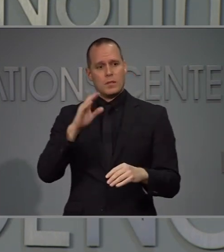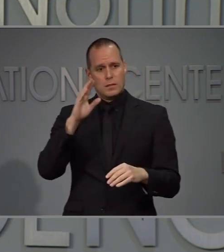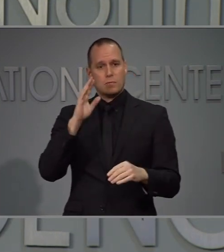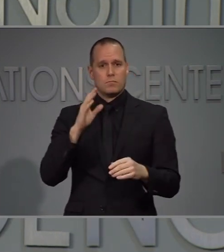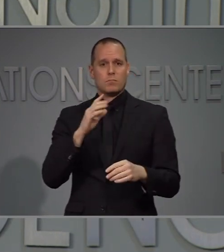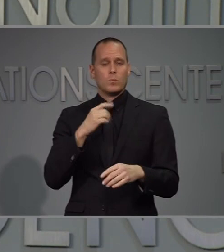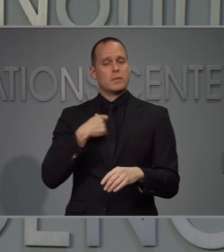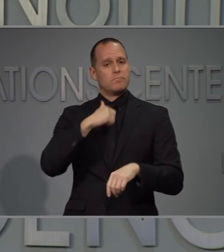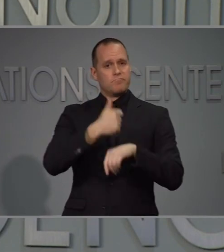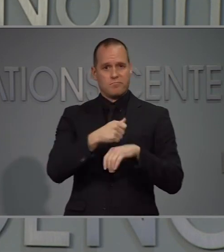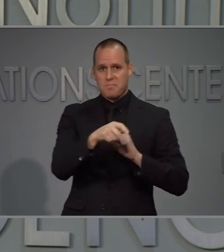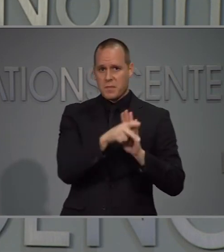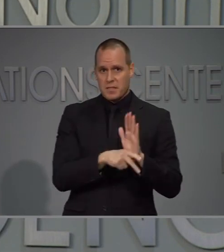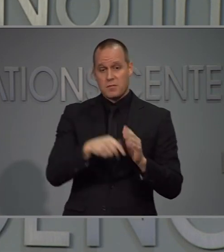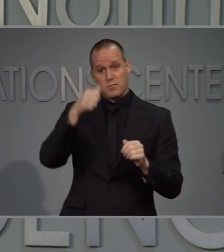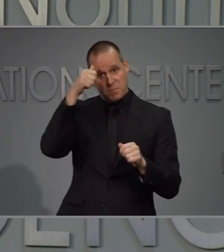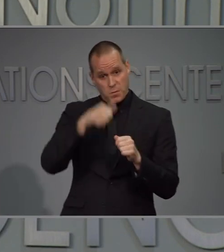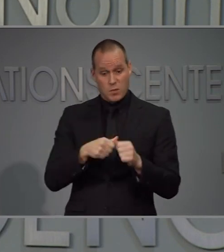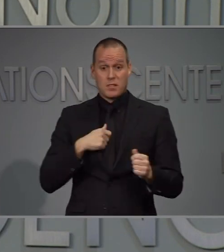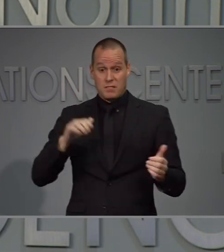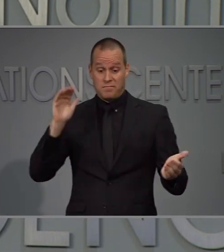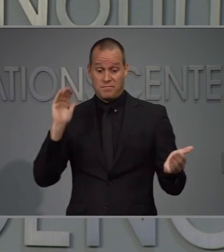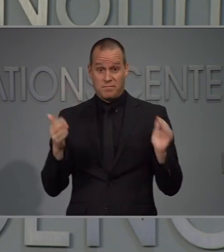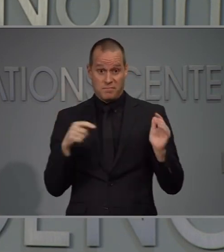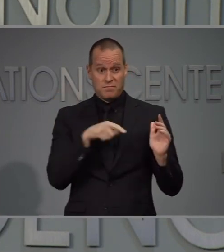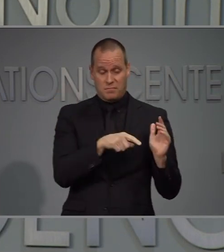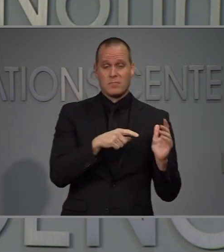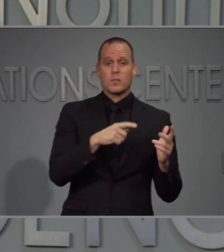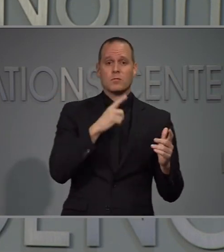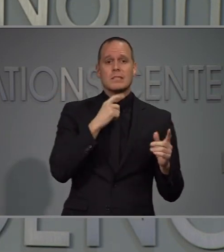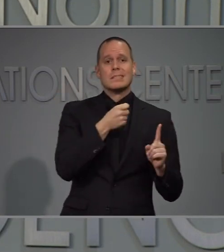medidas han ha salvado vidas, pero también sabemos que no